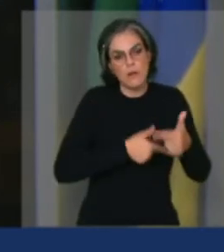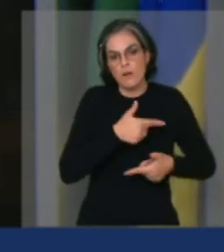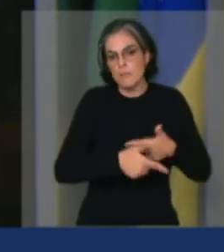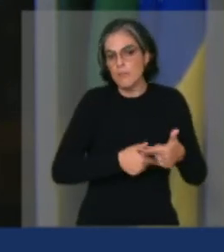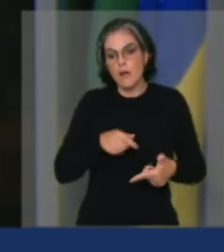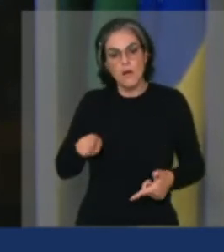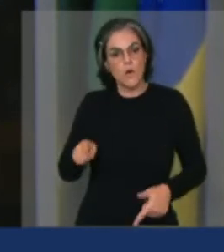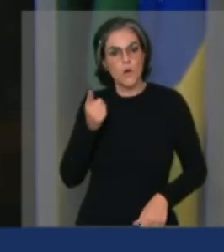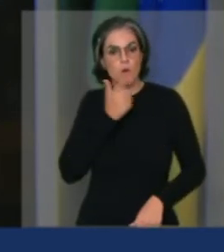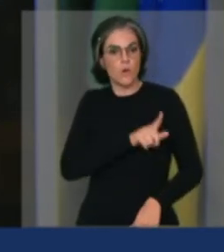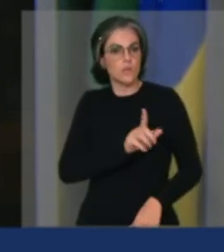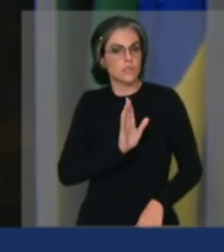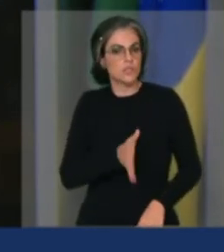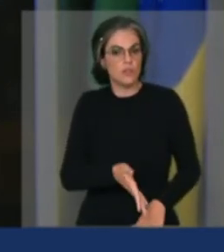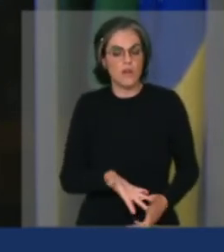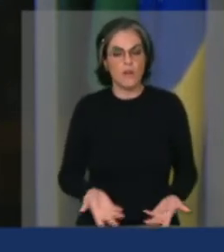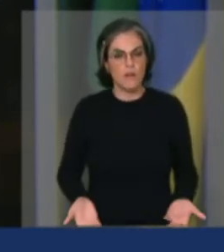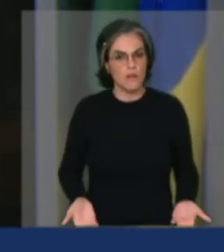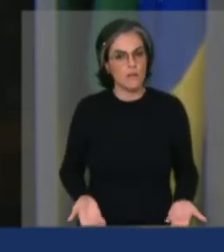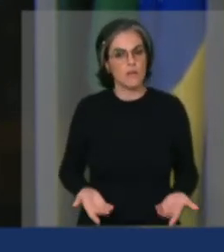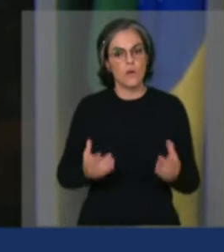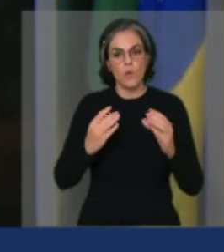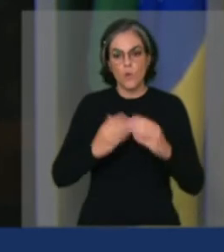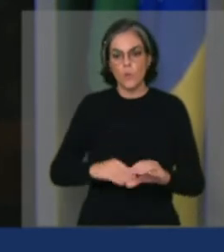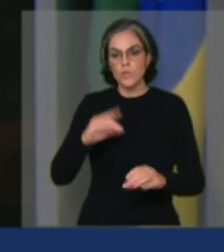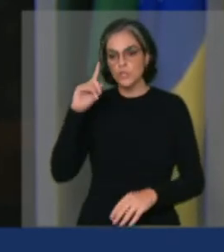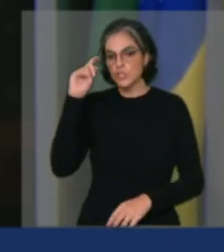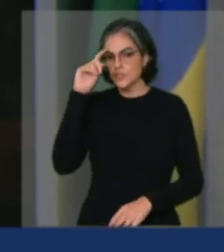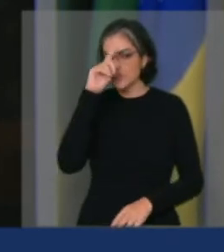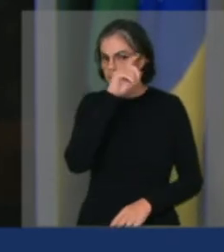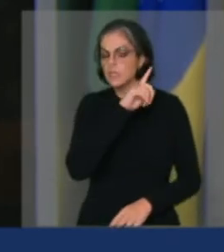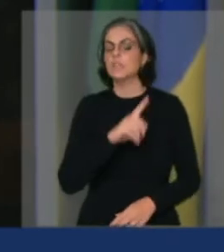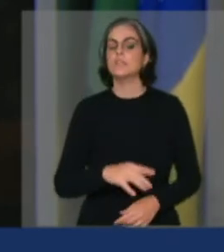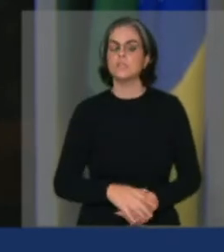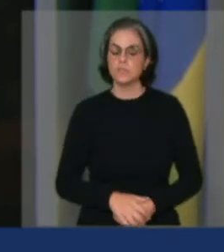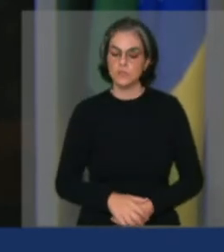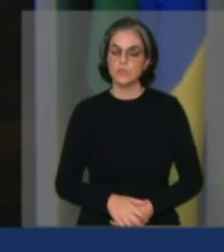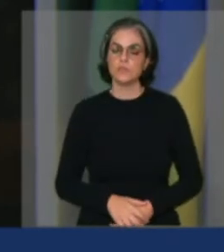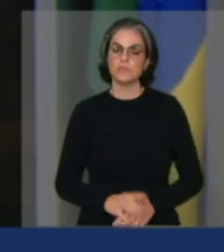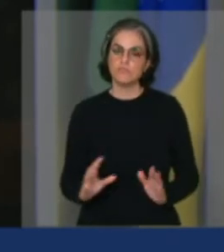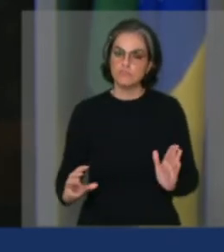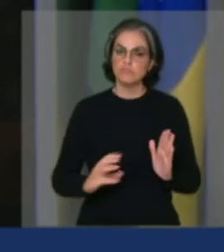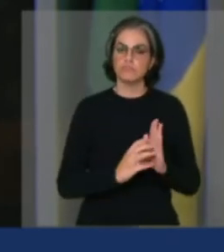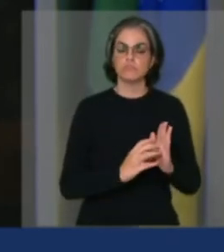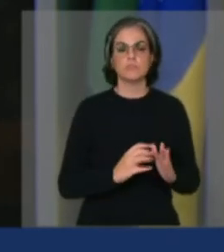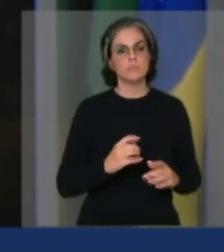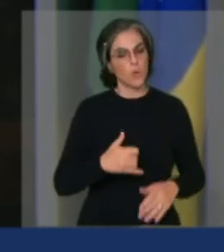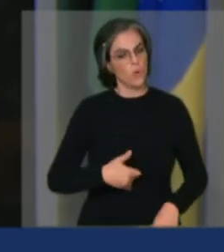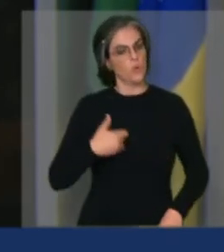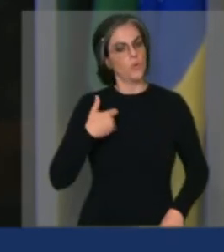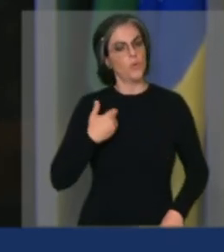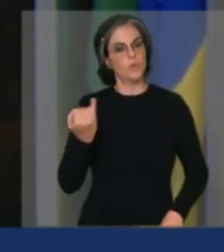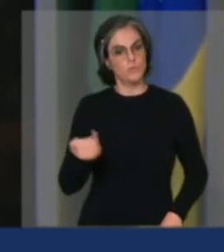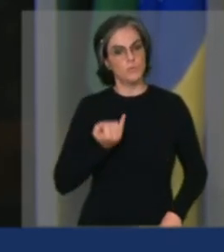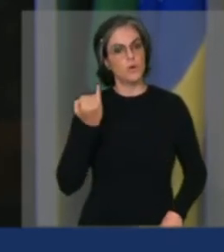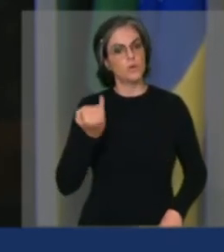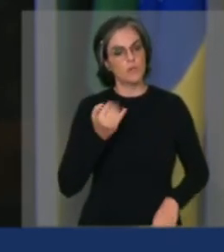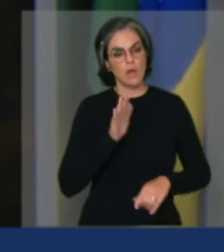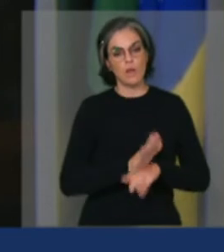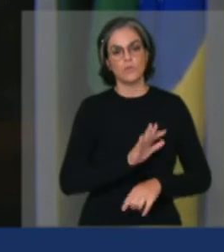ESTA APROVAÇÃO NESTE CONCURSO TÃO DIFÍCIL E QUE POSSAM CONTINUAR DANDO MUITO ORGULHO A NOSSA POLÍCIA FEDERAL, E A TODOS OS SAIO BRASILEIROS. ENTÃO, SENHOR